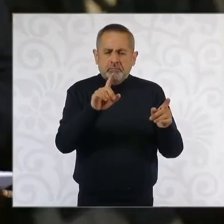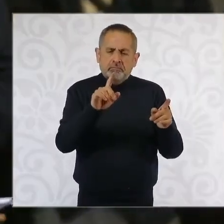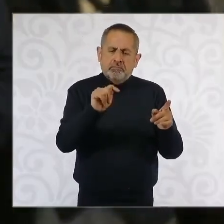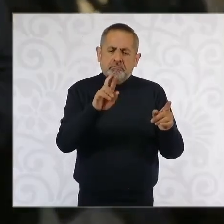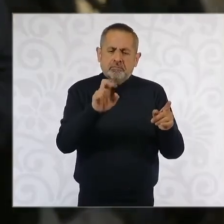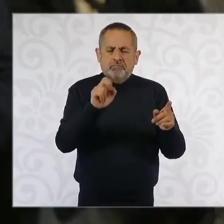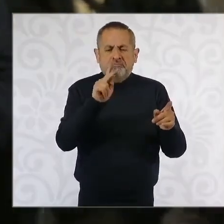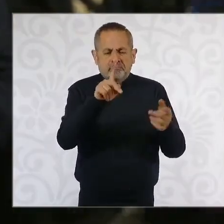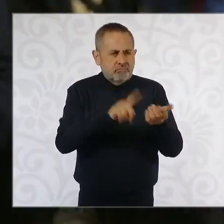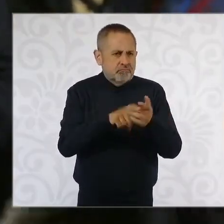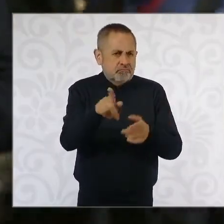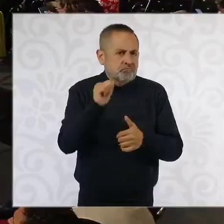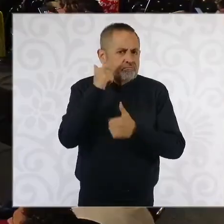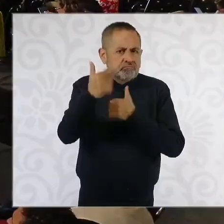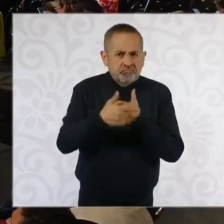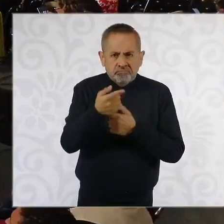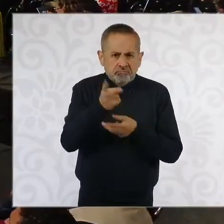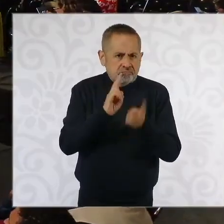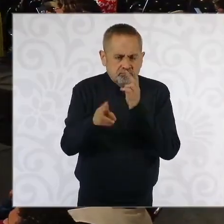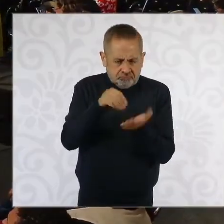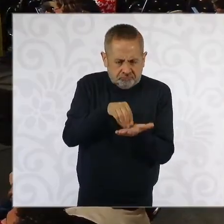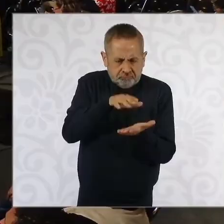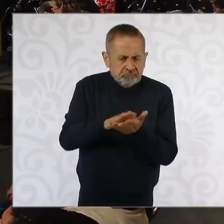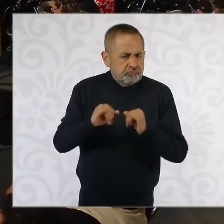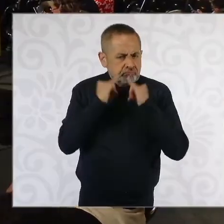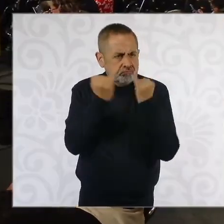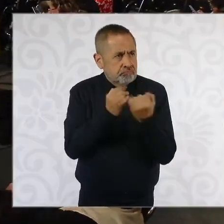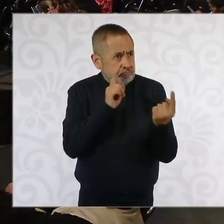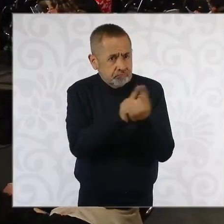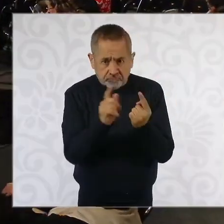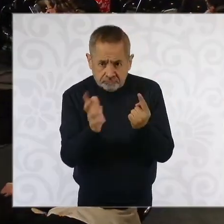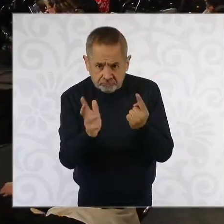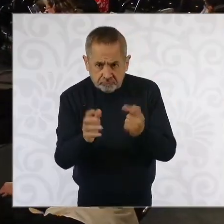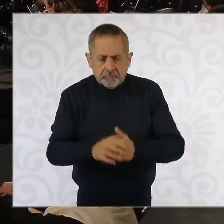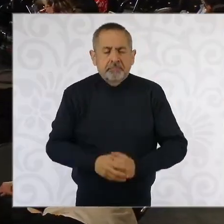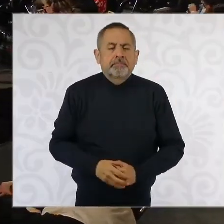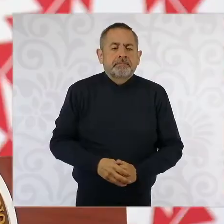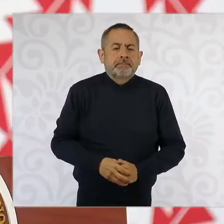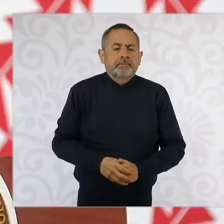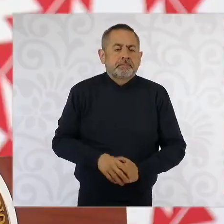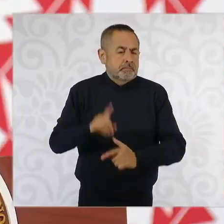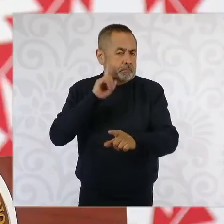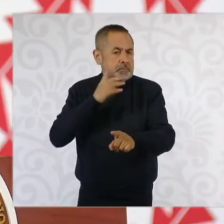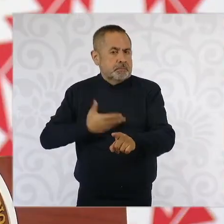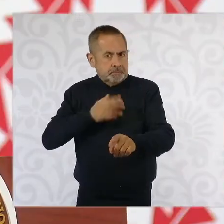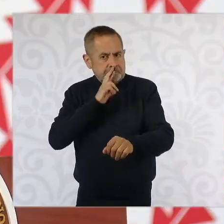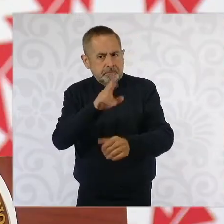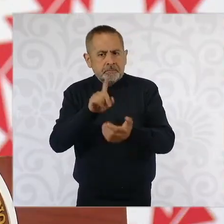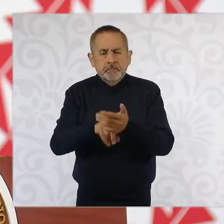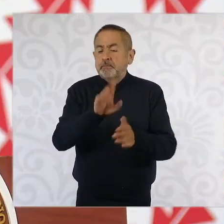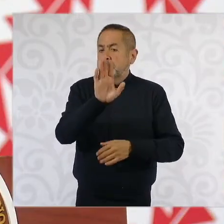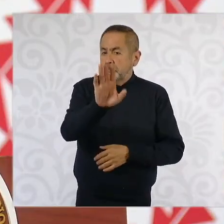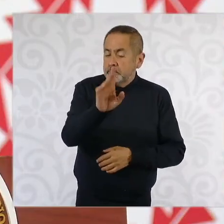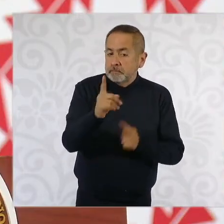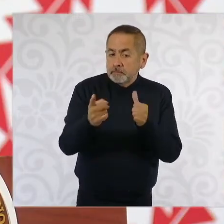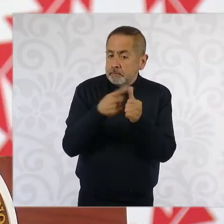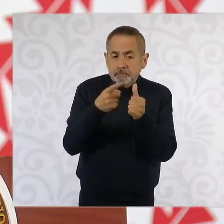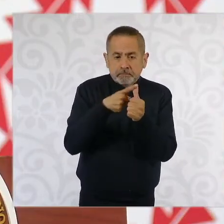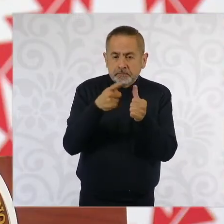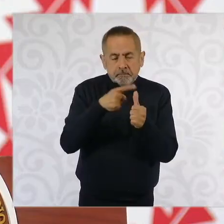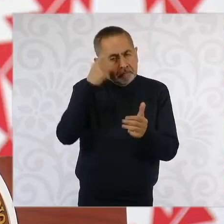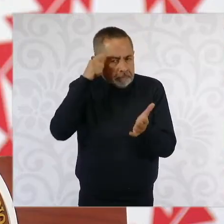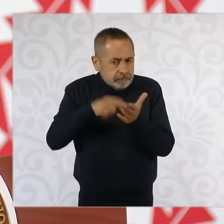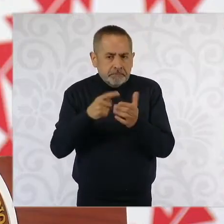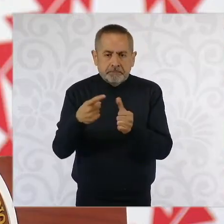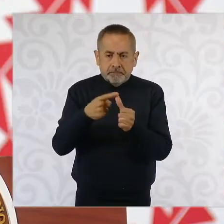contemplado ya yo creo que primero tendrían que reunirse los equipos de trabajo e Por eso hay